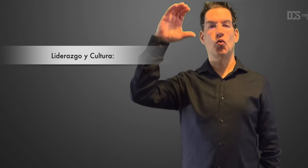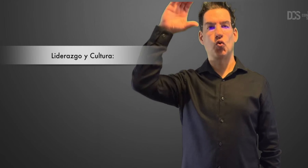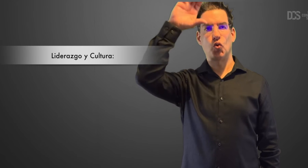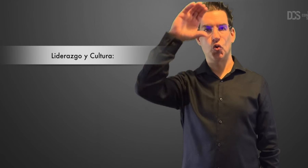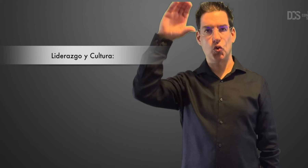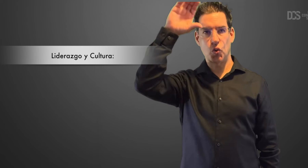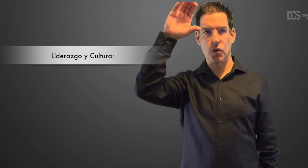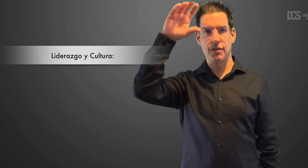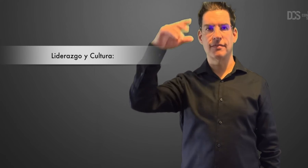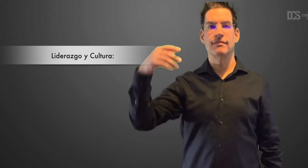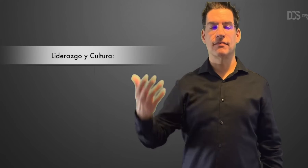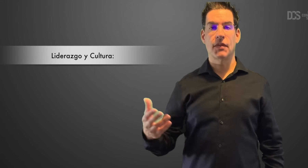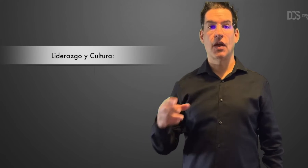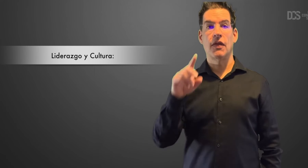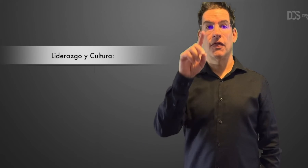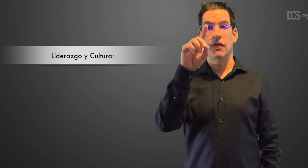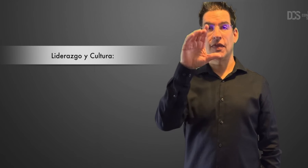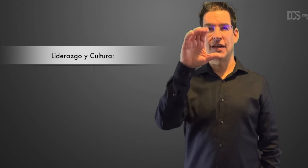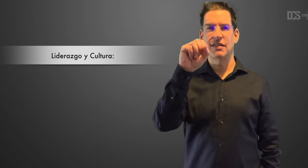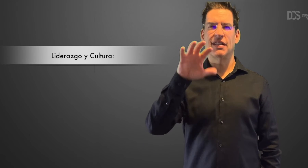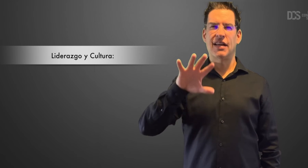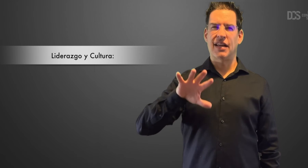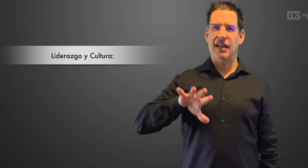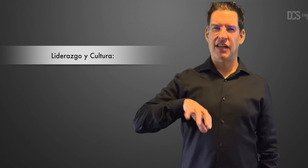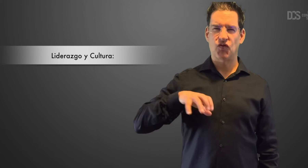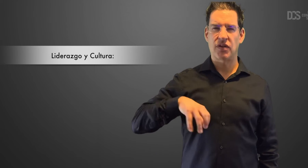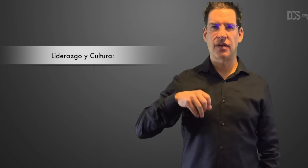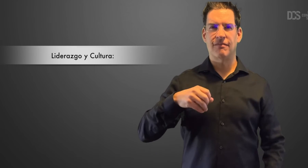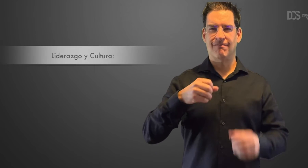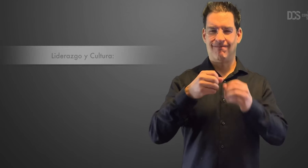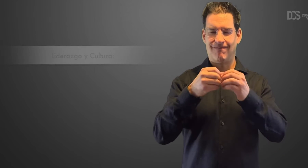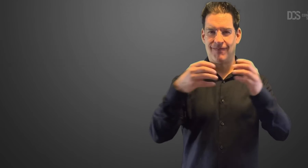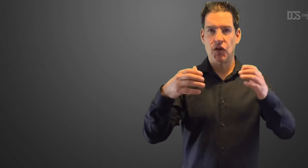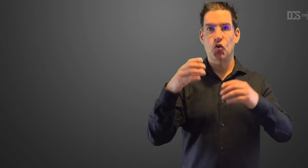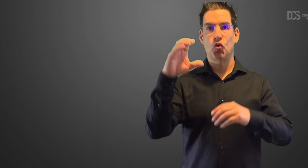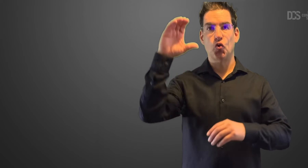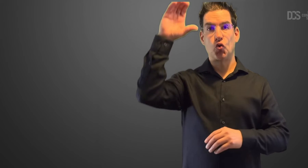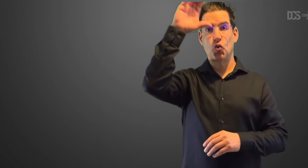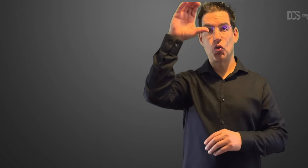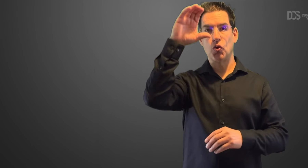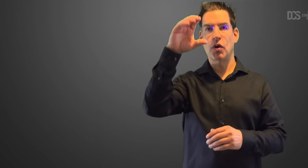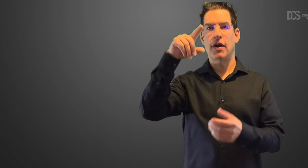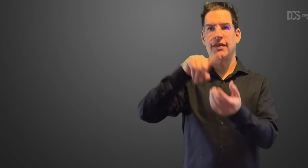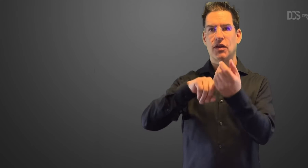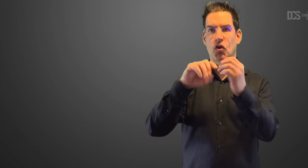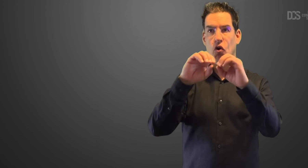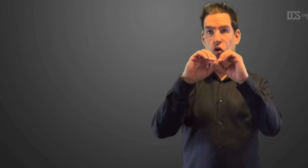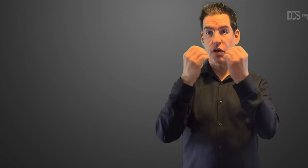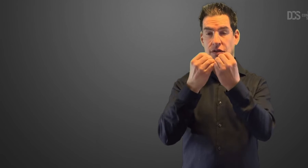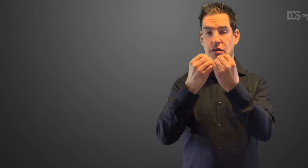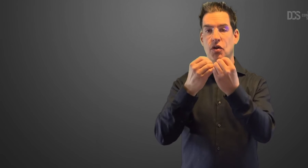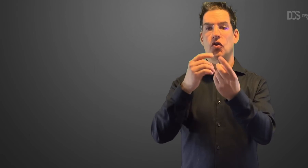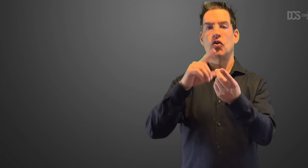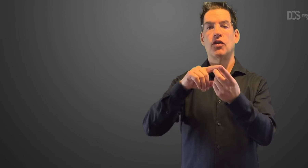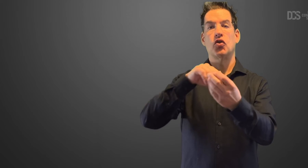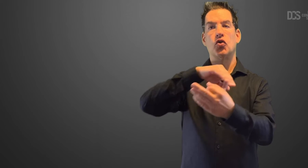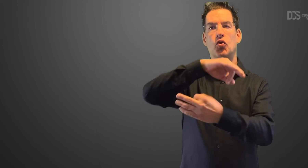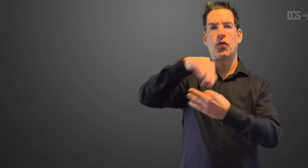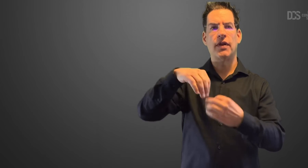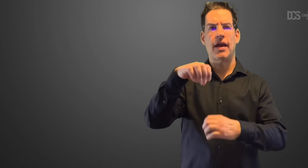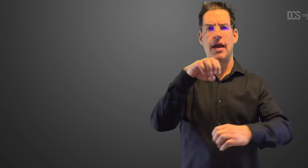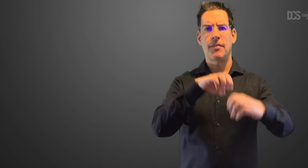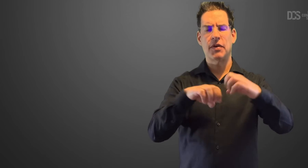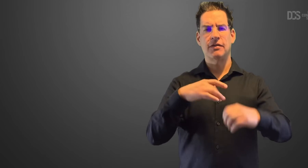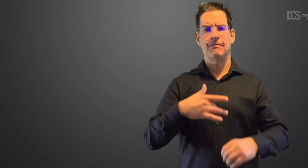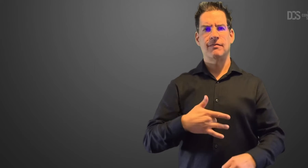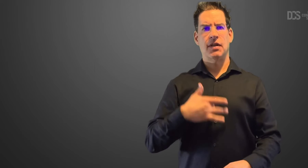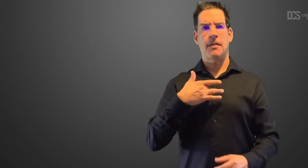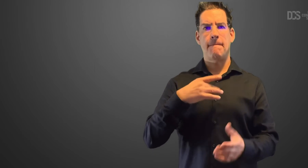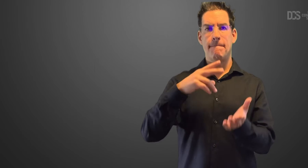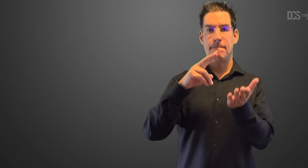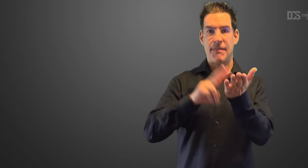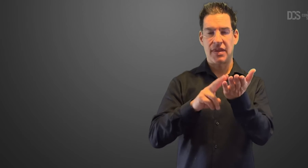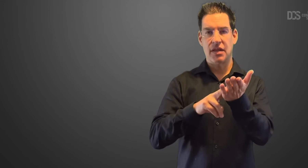DCS se esfuerza por crear una cultura de organización en la que todos los empleados se